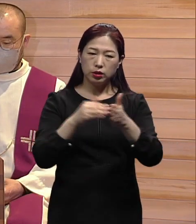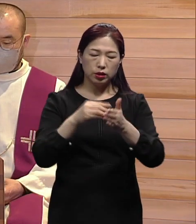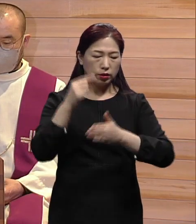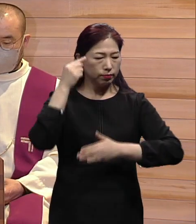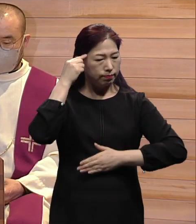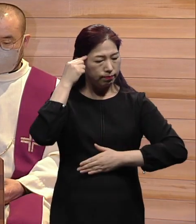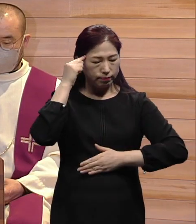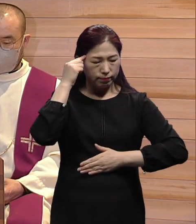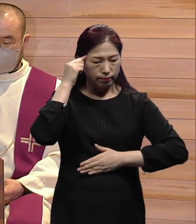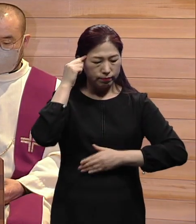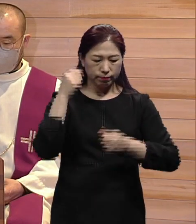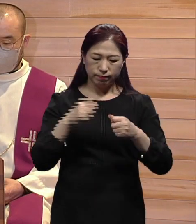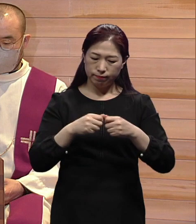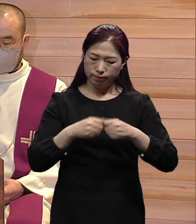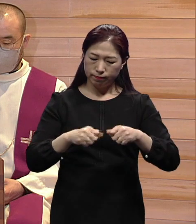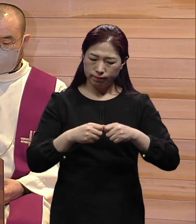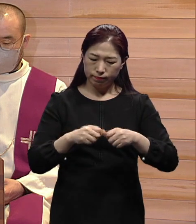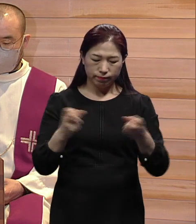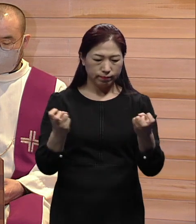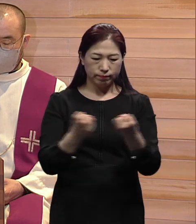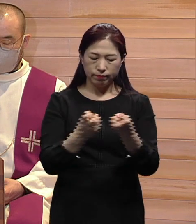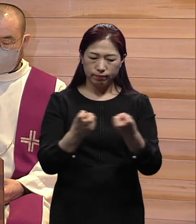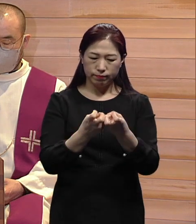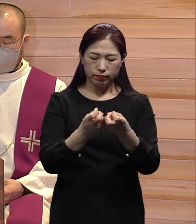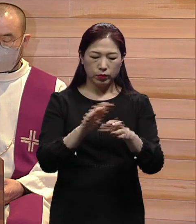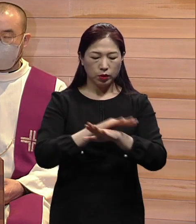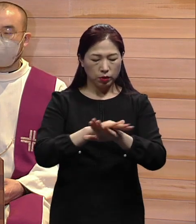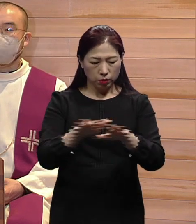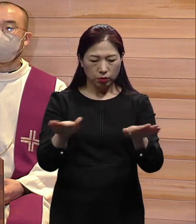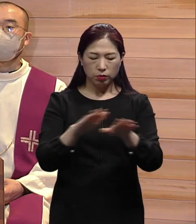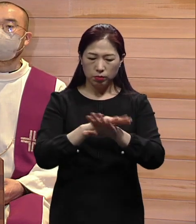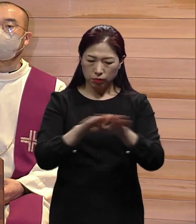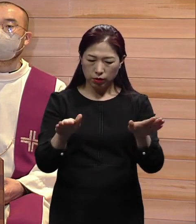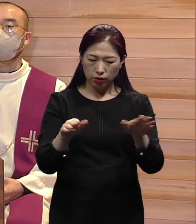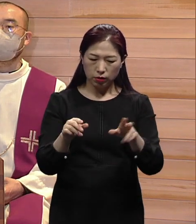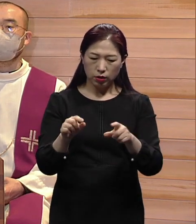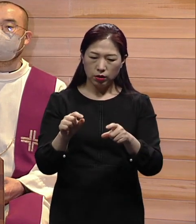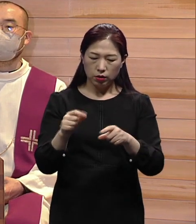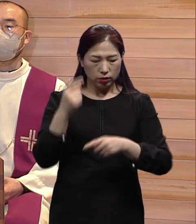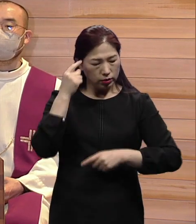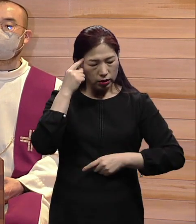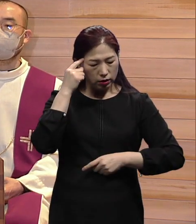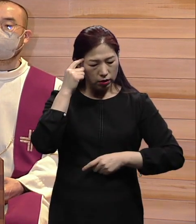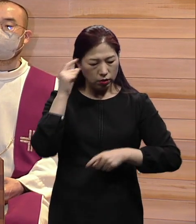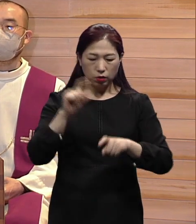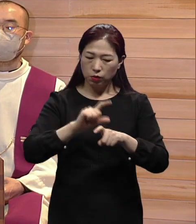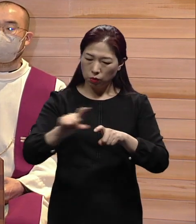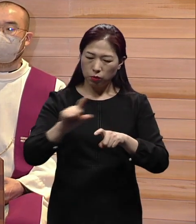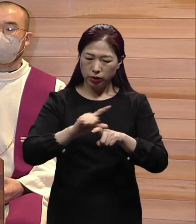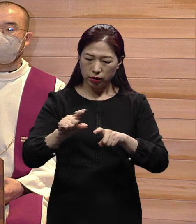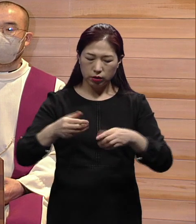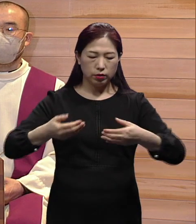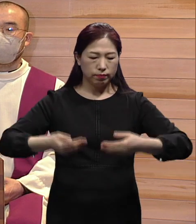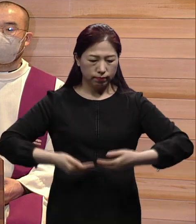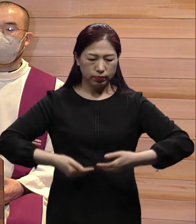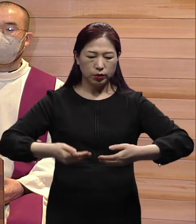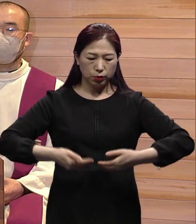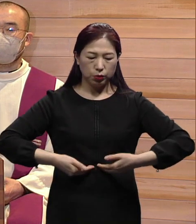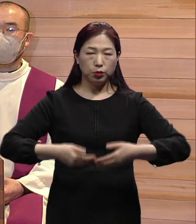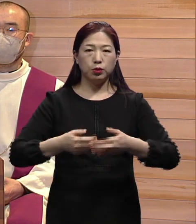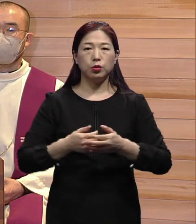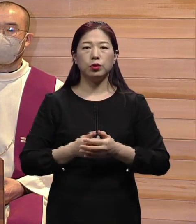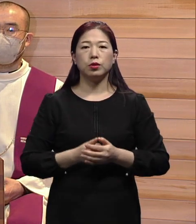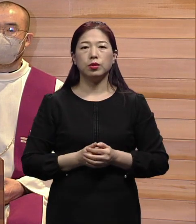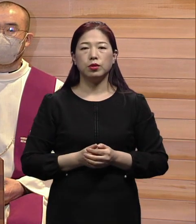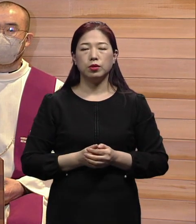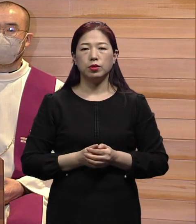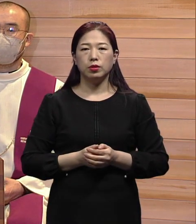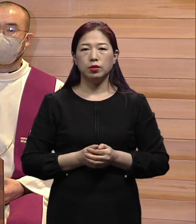곰곰이 함께 성찰하고 어떻게 개선해 나갈지를 함께 끊임없이 고민해야 할 것입니다